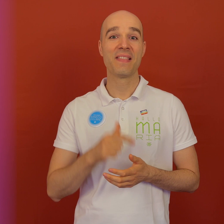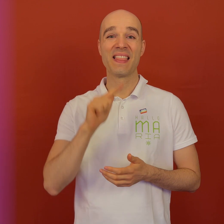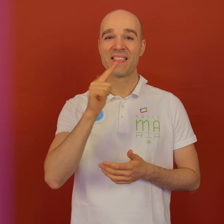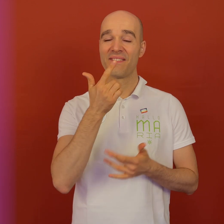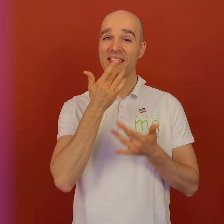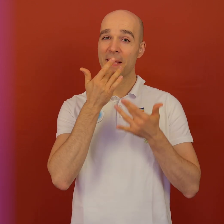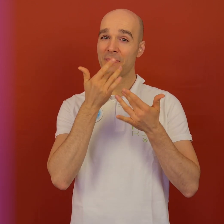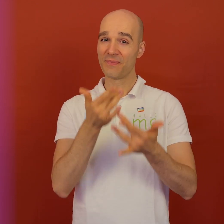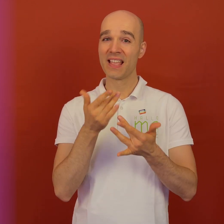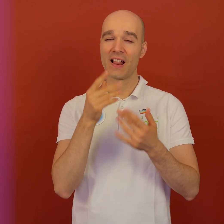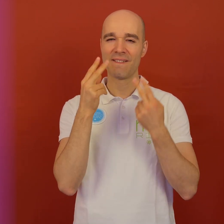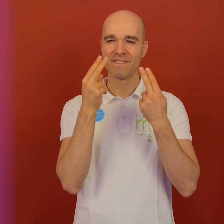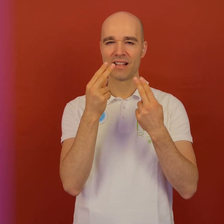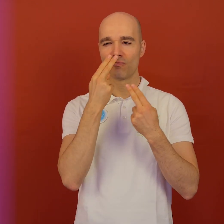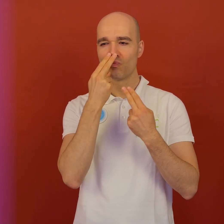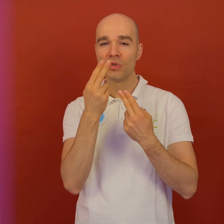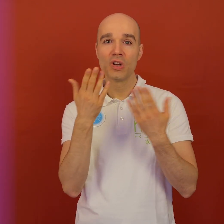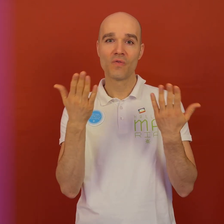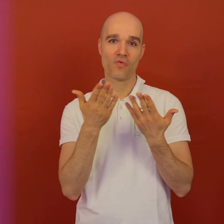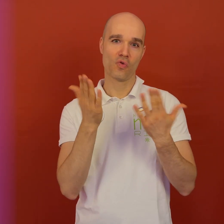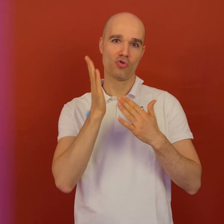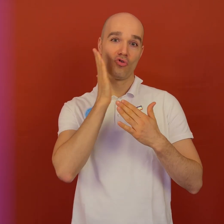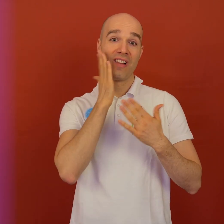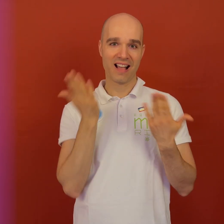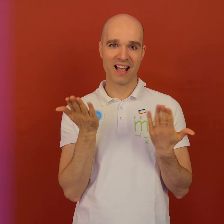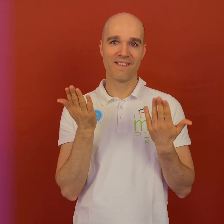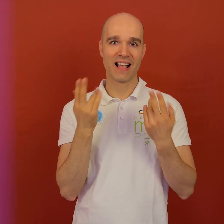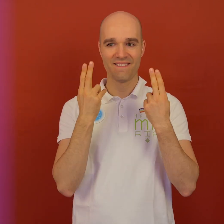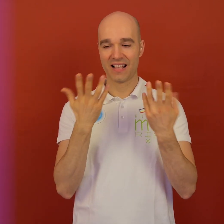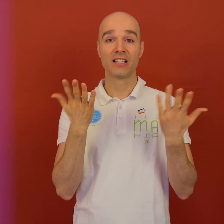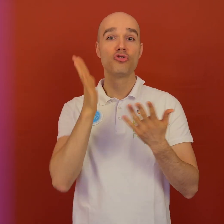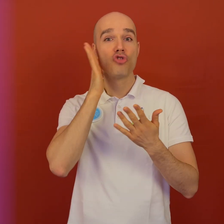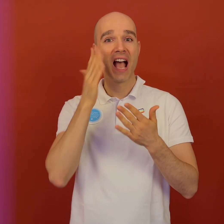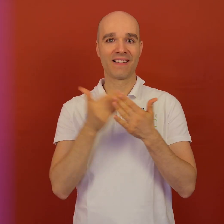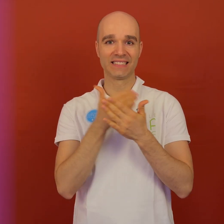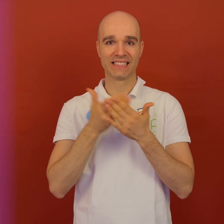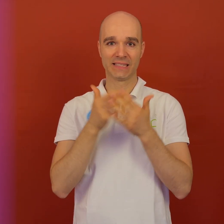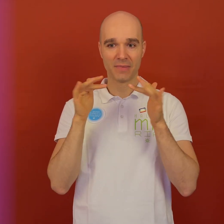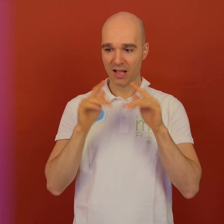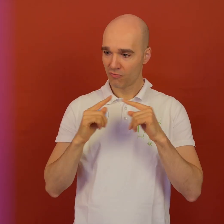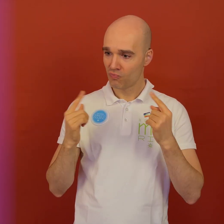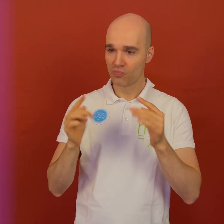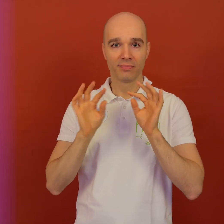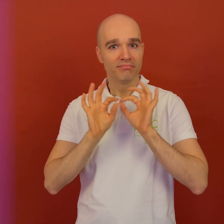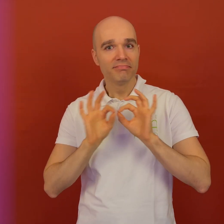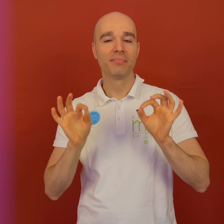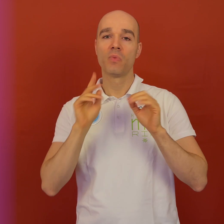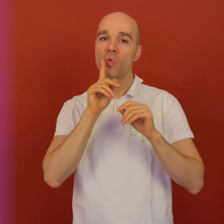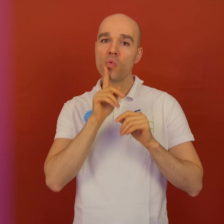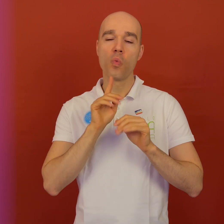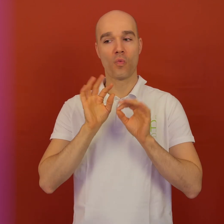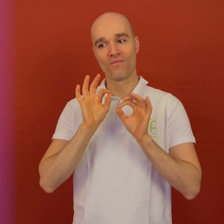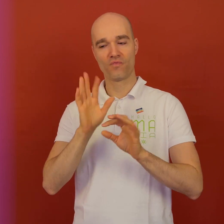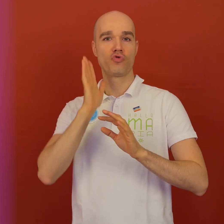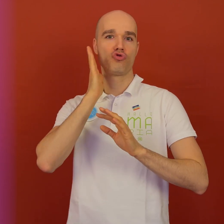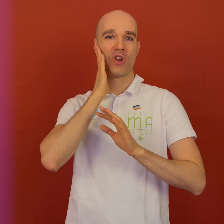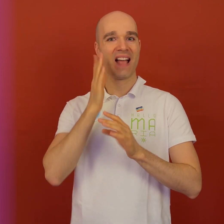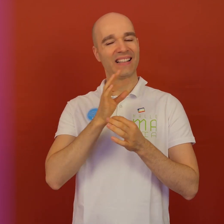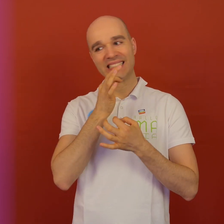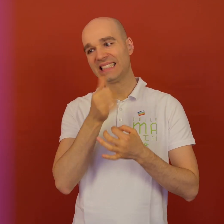Die zweite Empfehlung ist, sich den Schlafraum genauer anzusehen. In diesem Raum solltest du nur schlafen